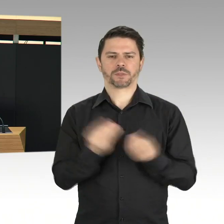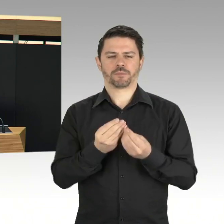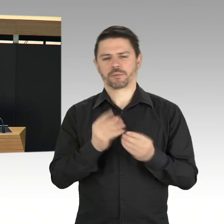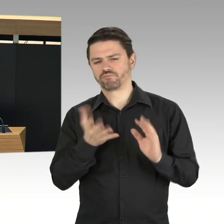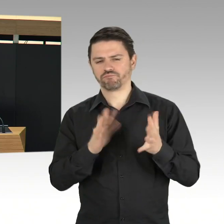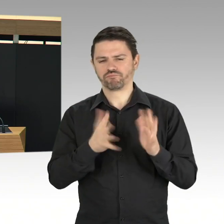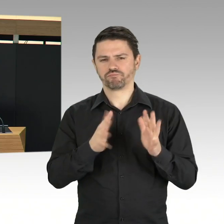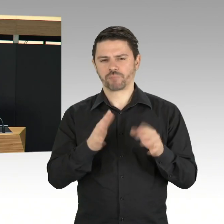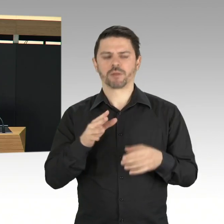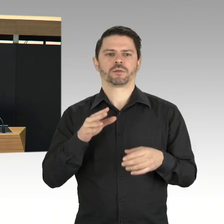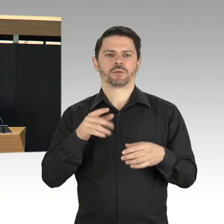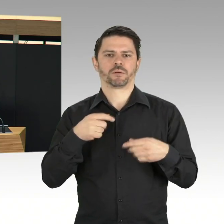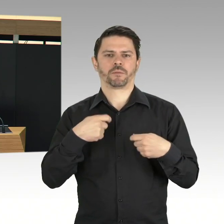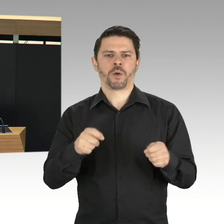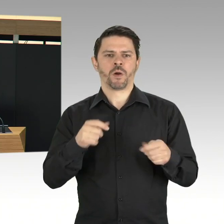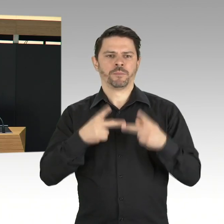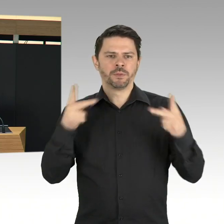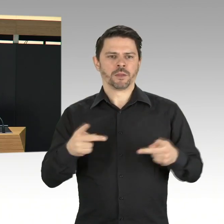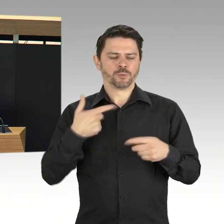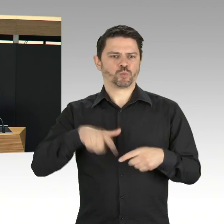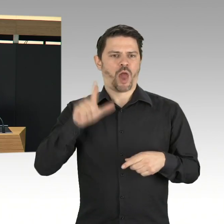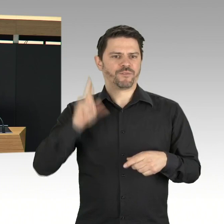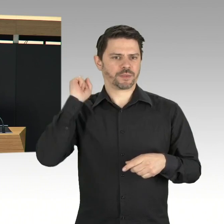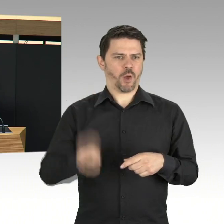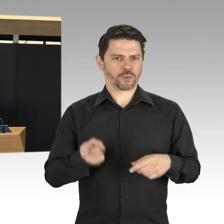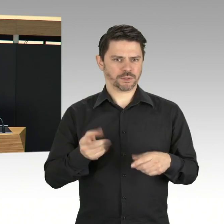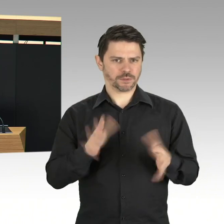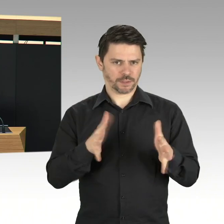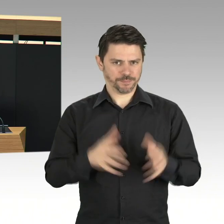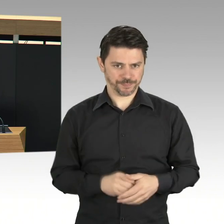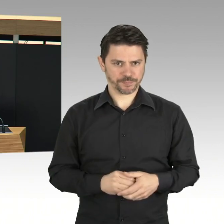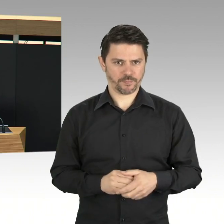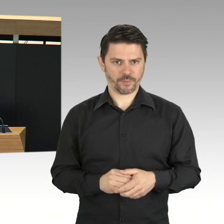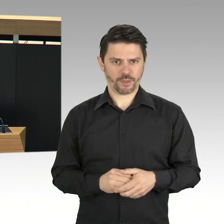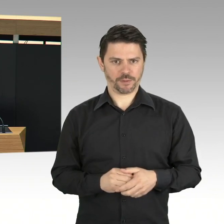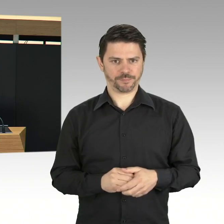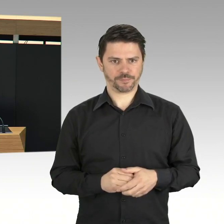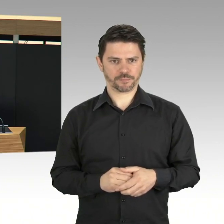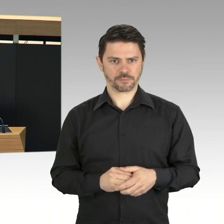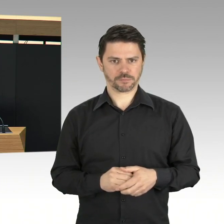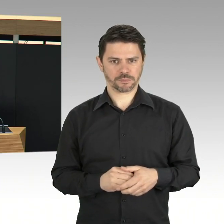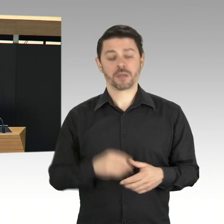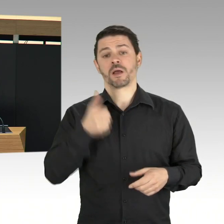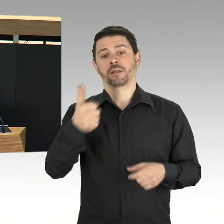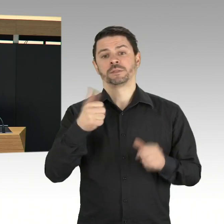Da, wo wir ein großes Projekt vorhaben in Tegel, sind Sie diejenigen, die es massiv bekämpfen und nur so zum Wissen: